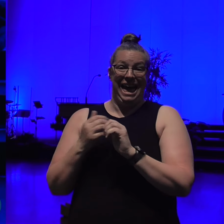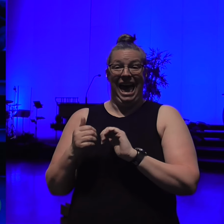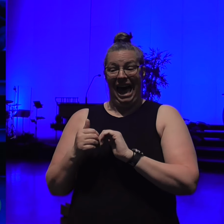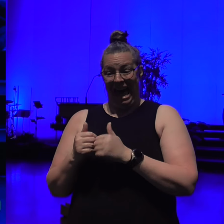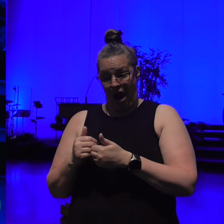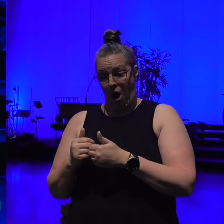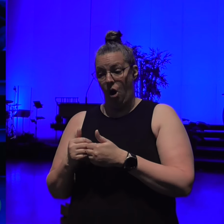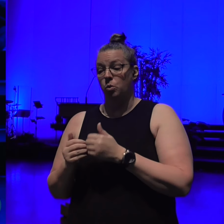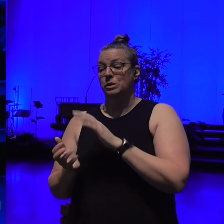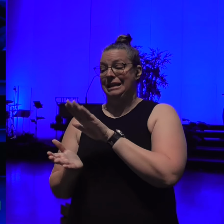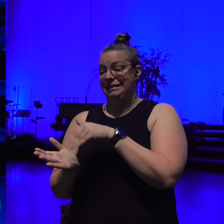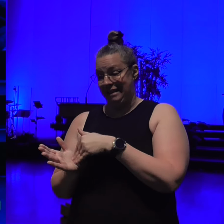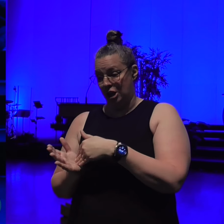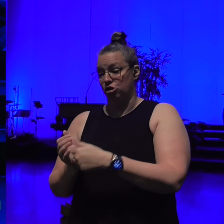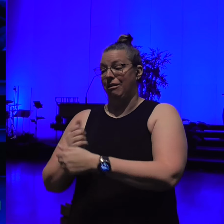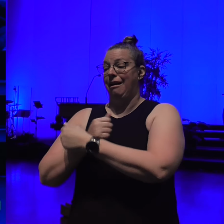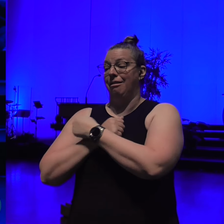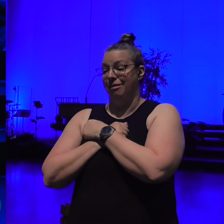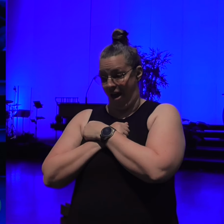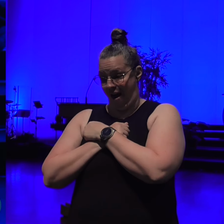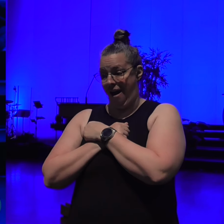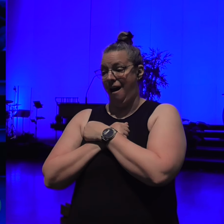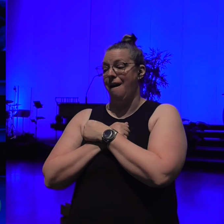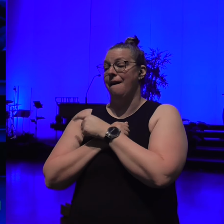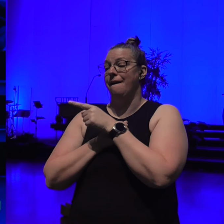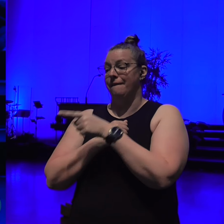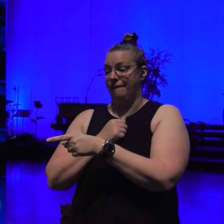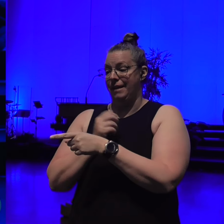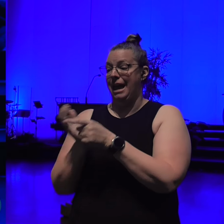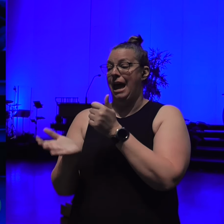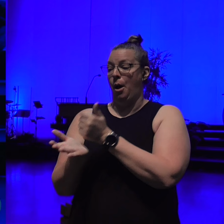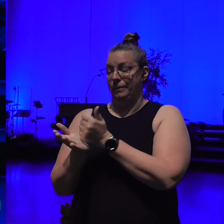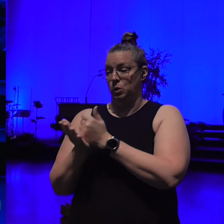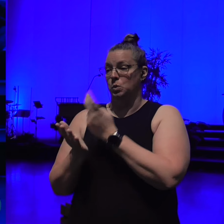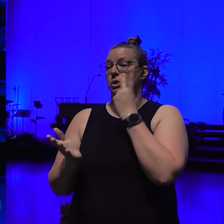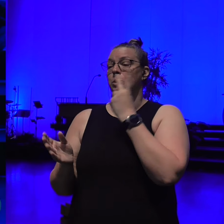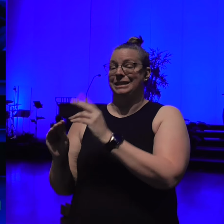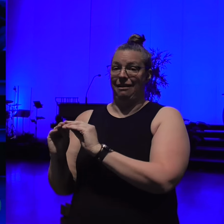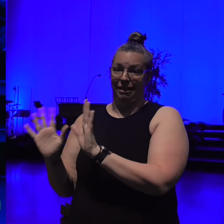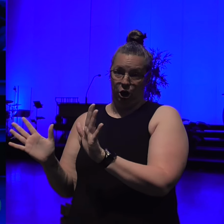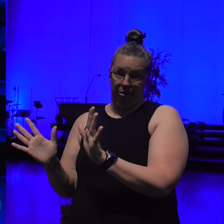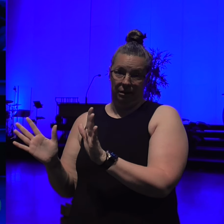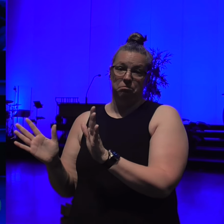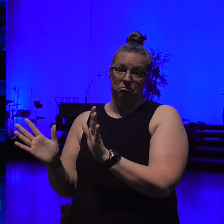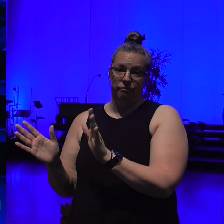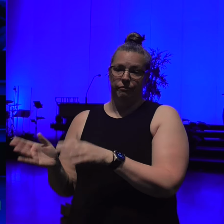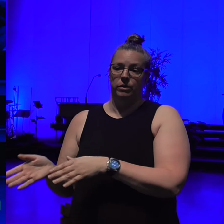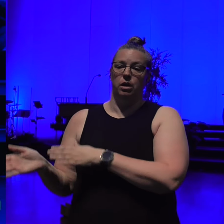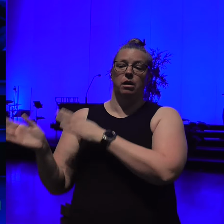centrarse en el amor en esta circunstancia particular le ayuda a ver con claridad? Pregunta